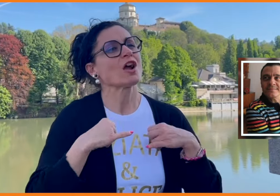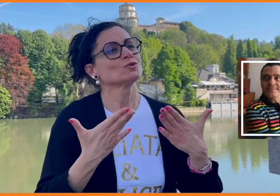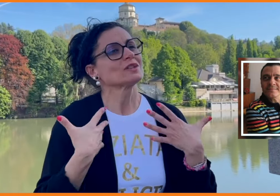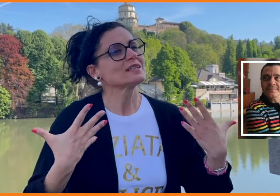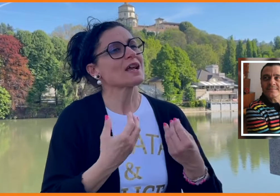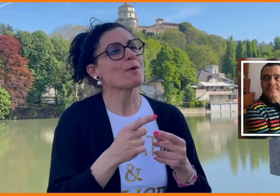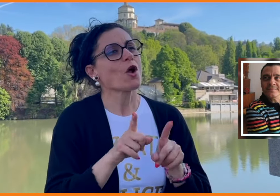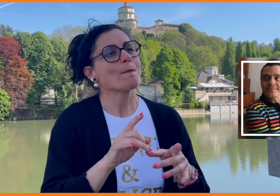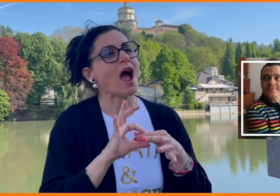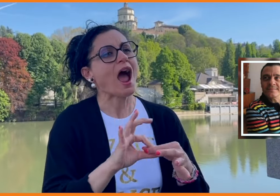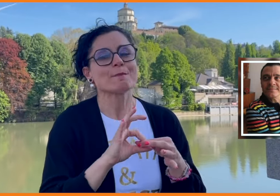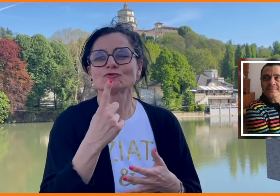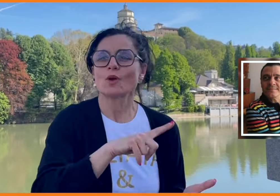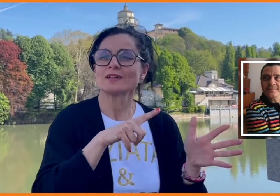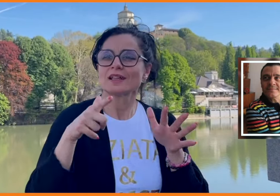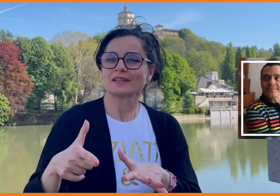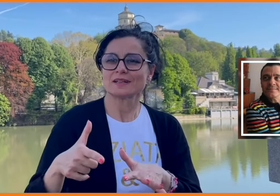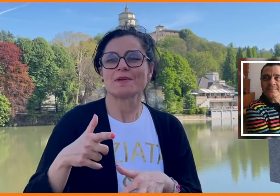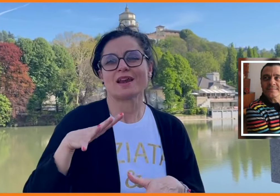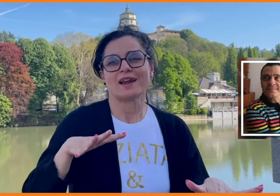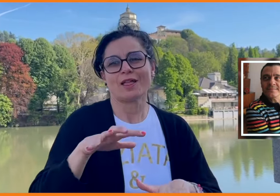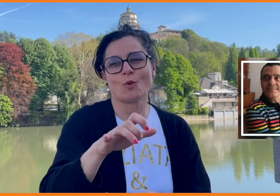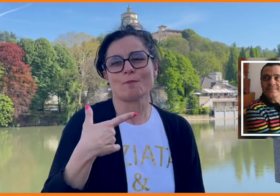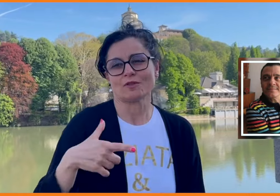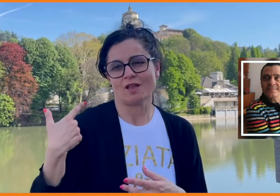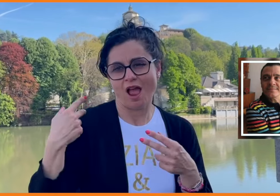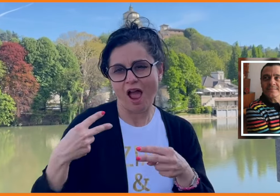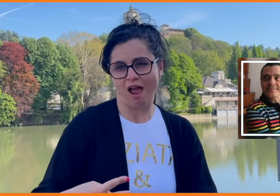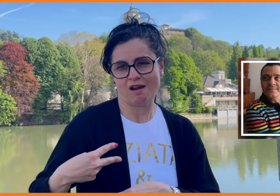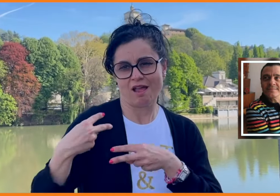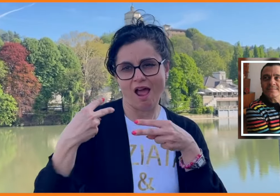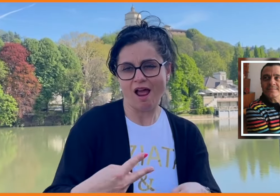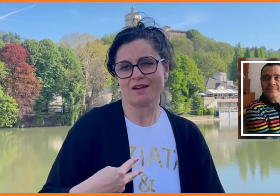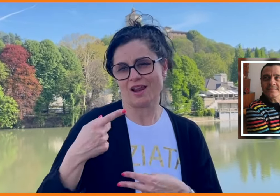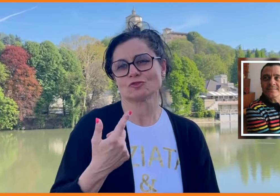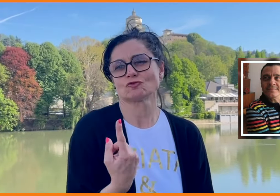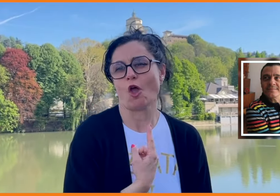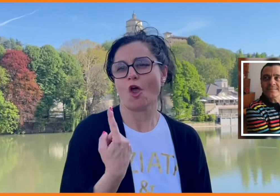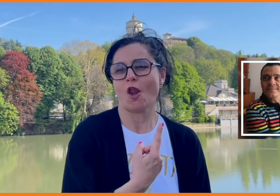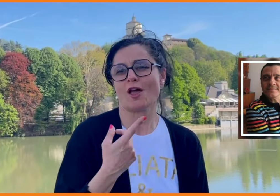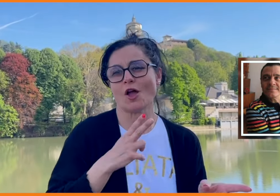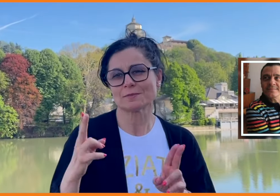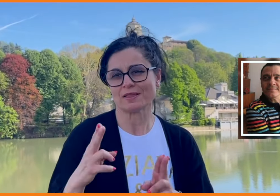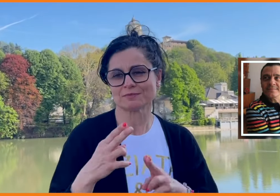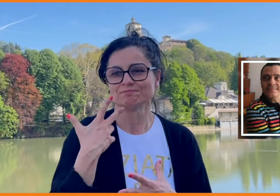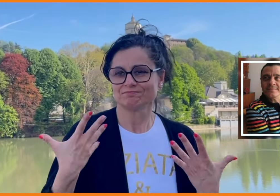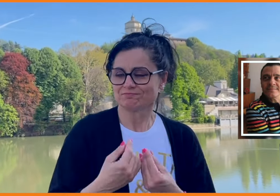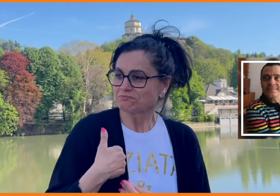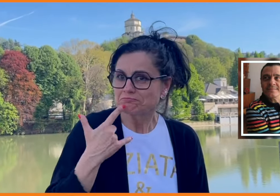espresso il desiderio di partecipare alla 2a Vacanza Studio della Terza Età per recuperare tutti gli anni trascorsi in ospedale.